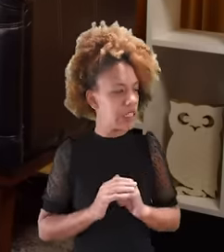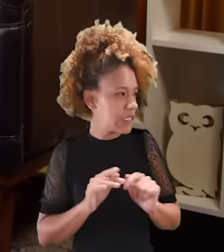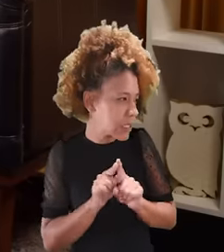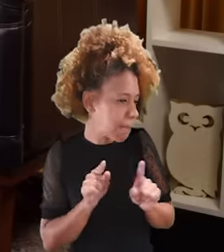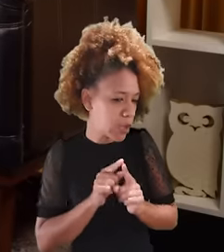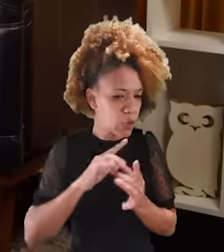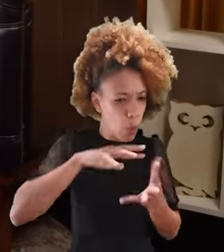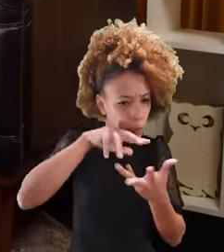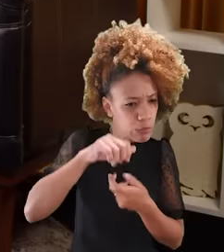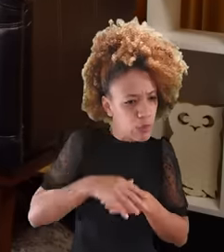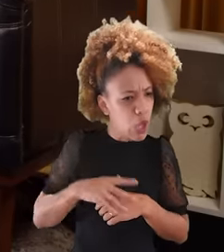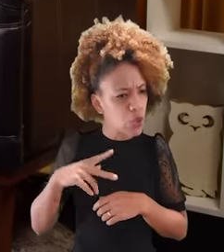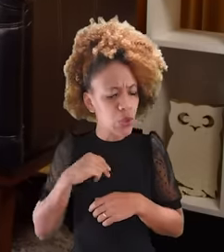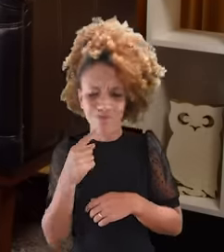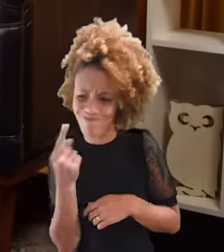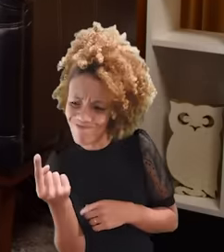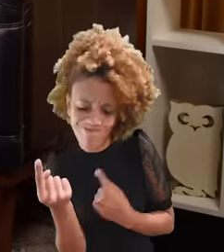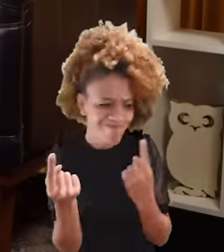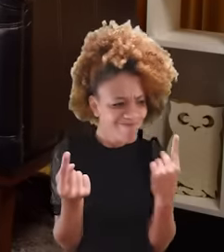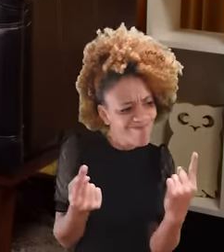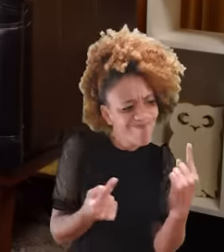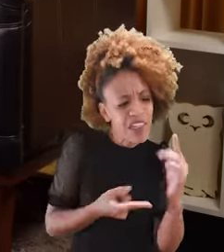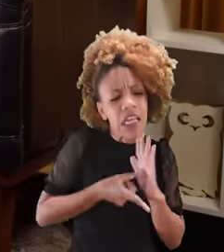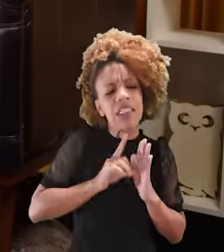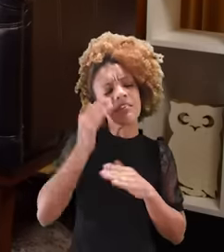cão que é aquela coisa de pune o cara mas vamos entender o que aconteceu antes para eu saber se